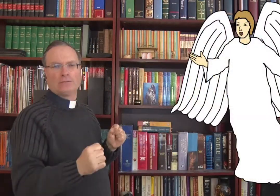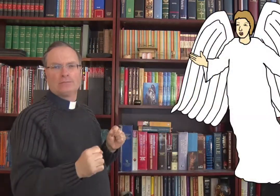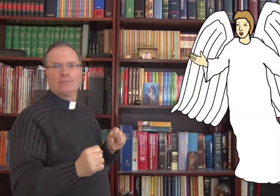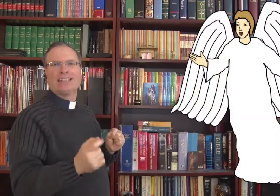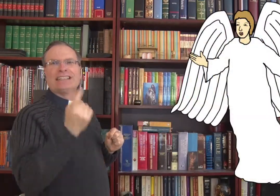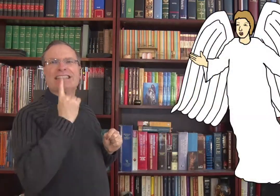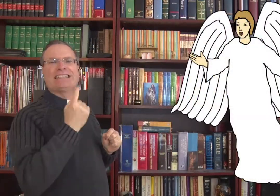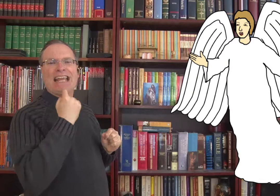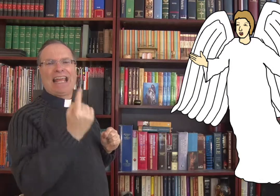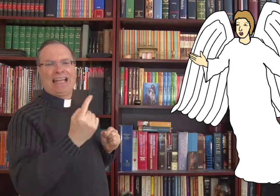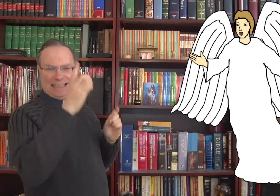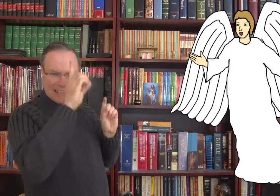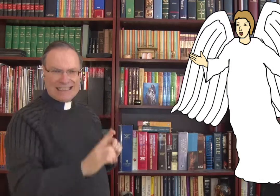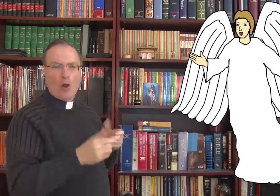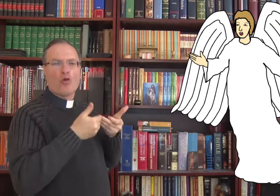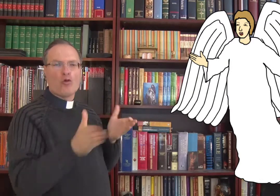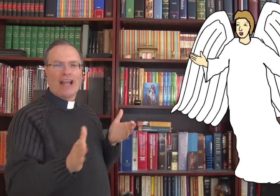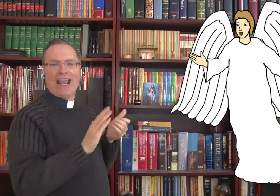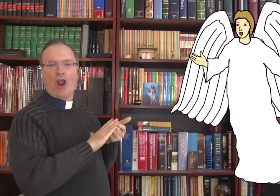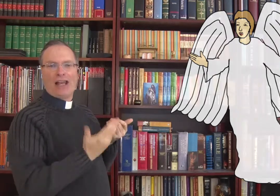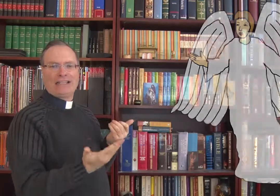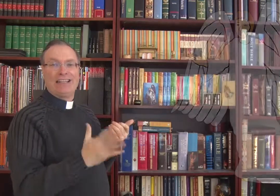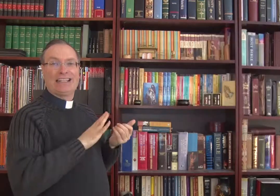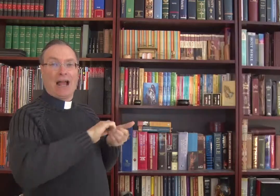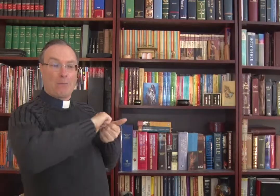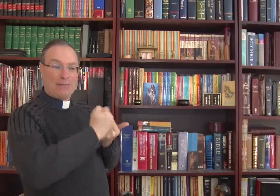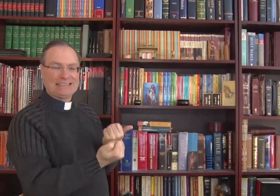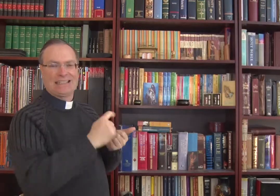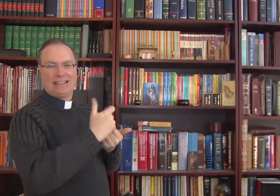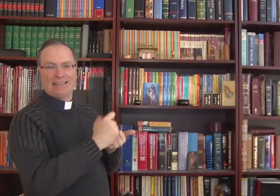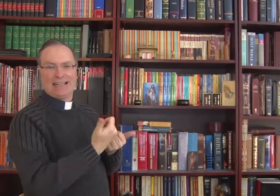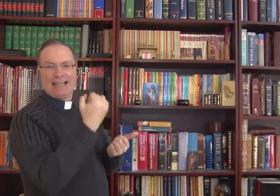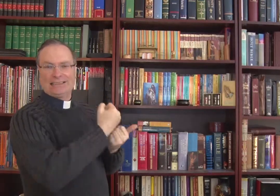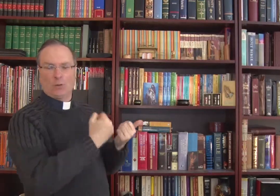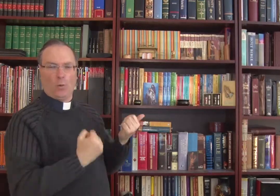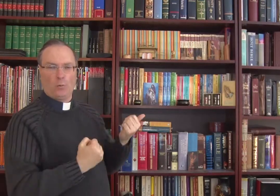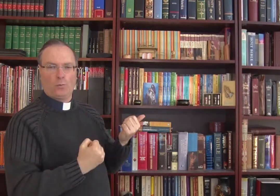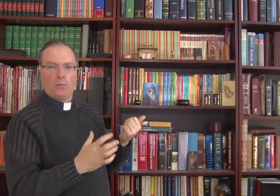«Qui est digne d'ouvrir le livre et d'en briser les sceaux?»